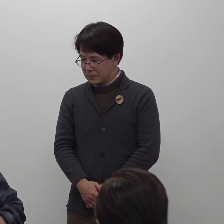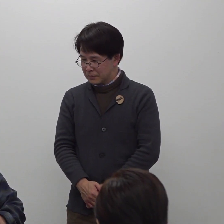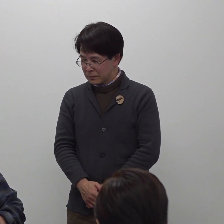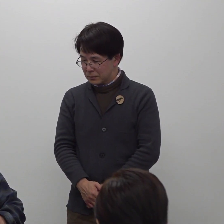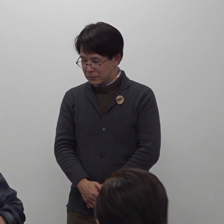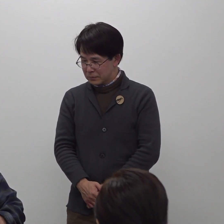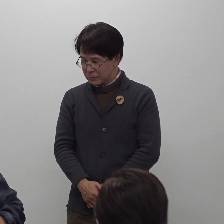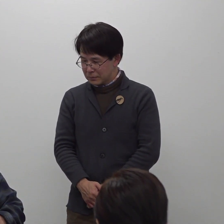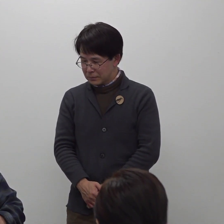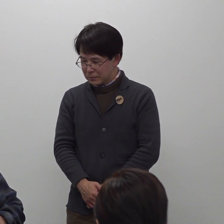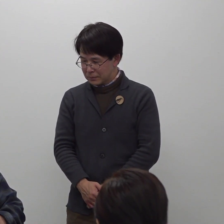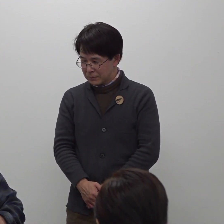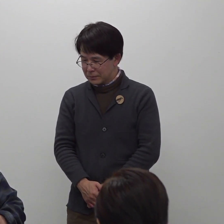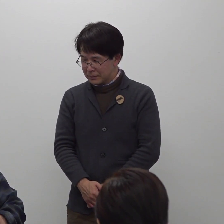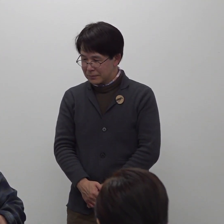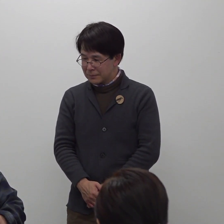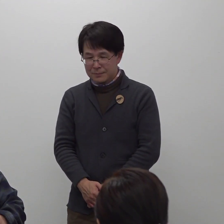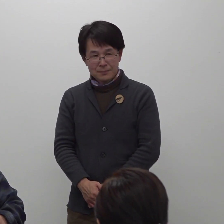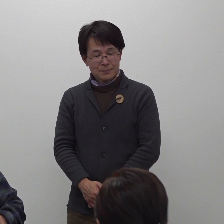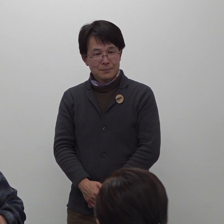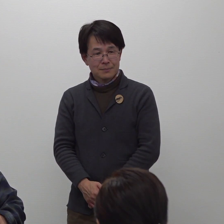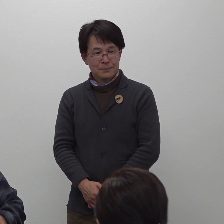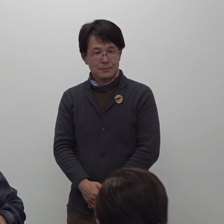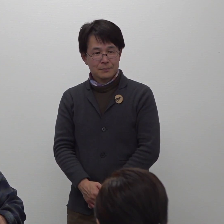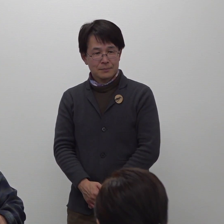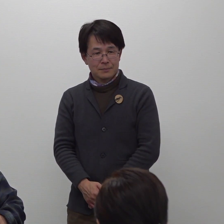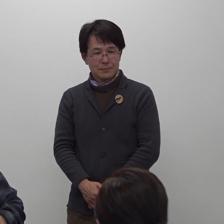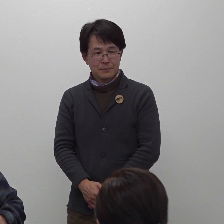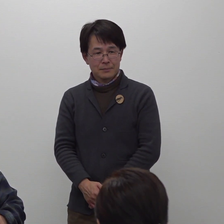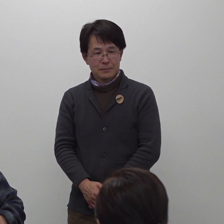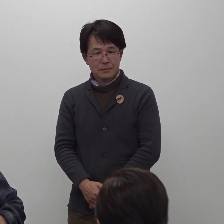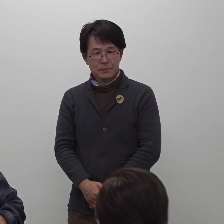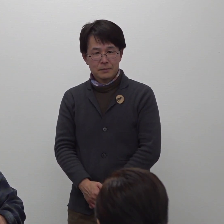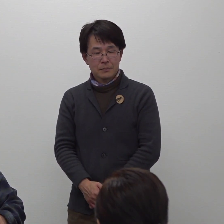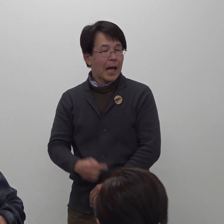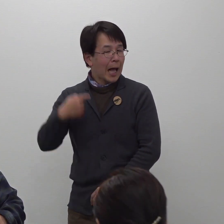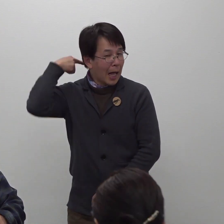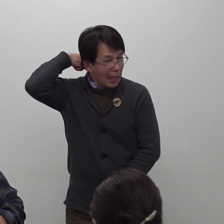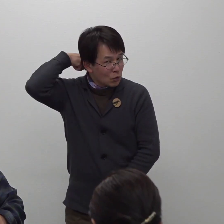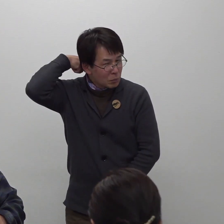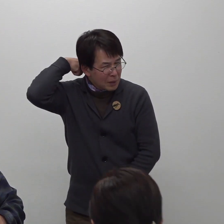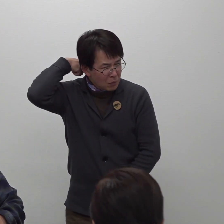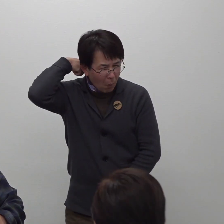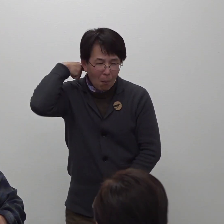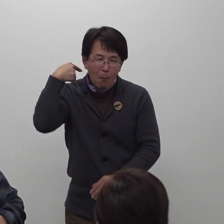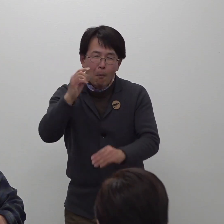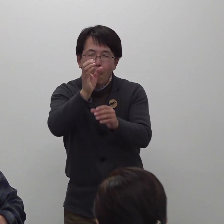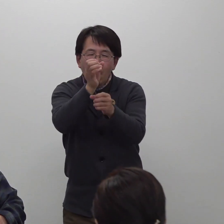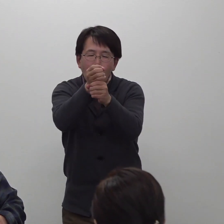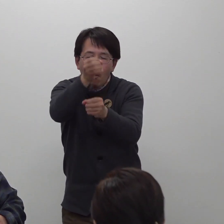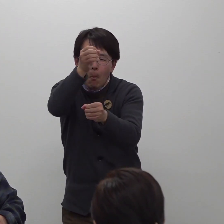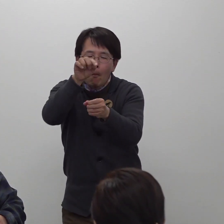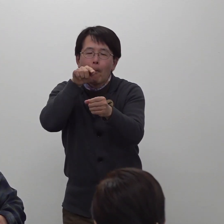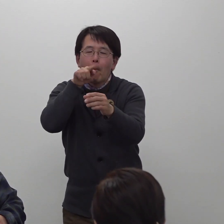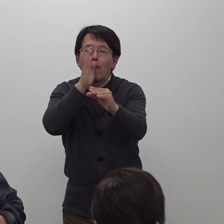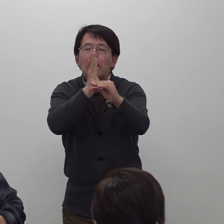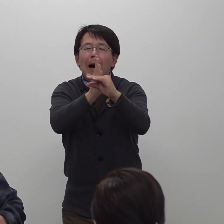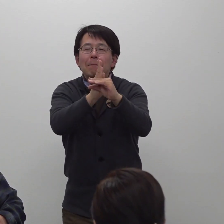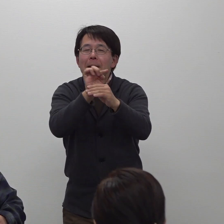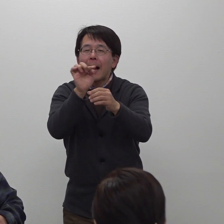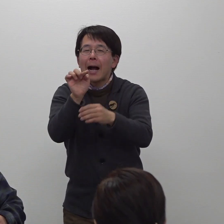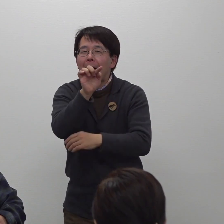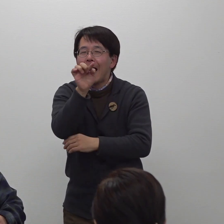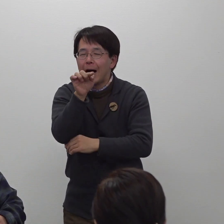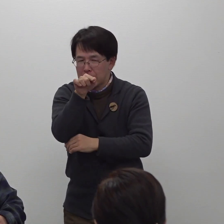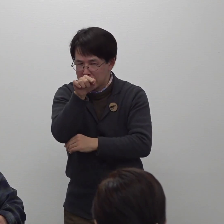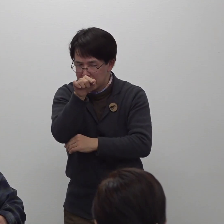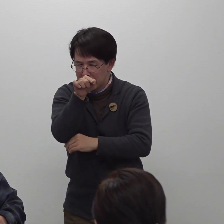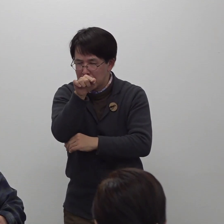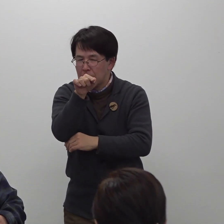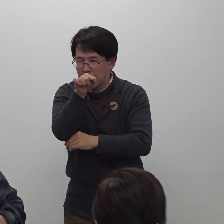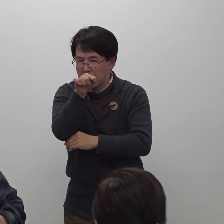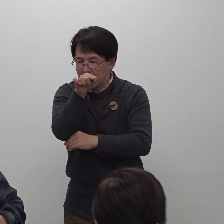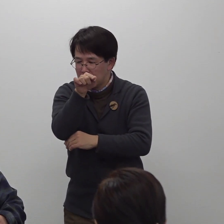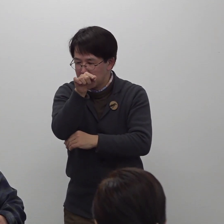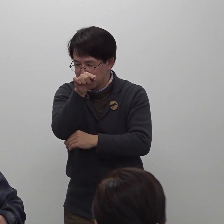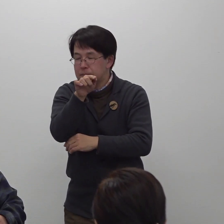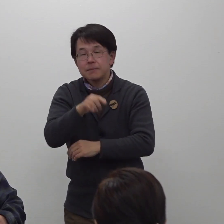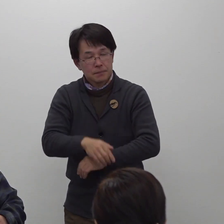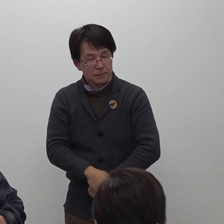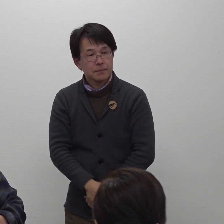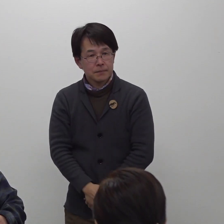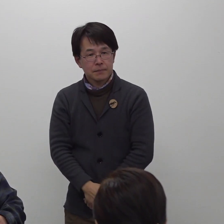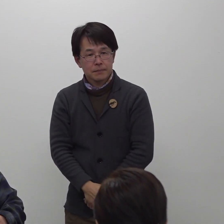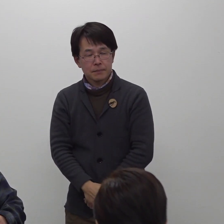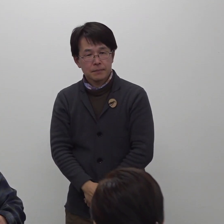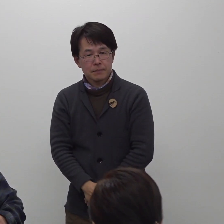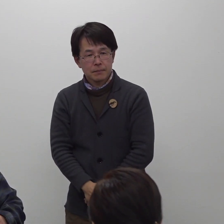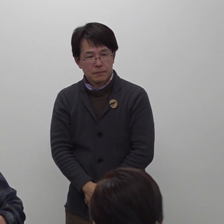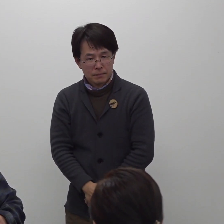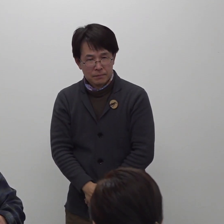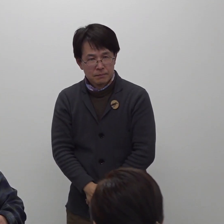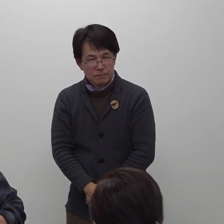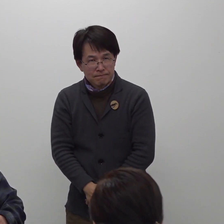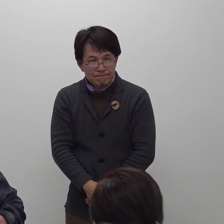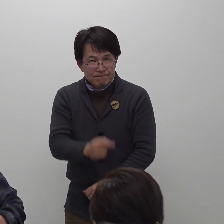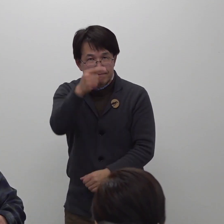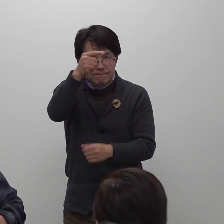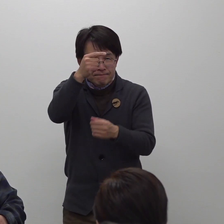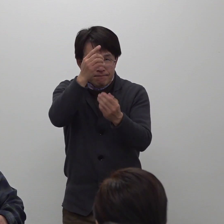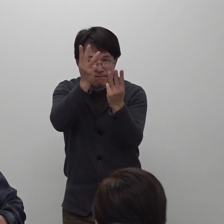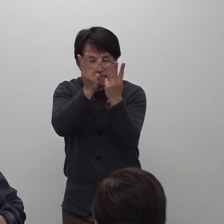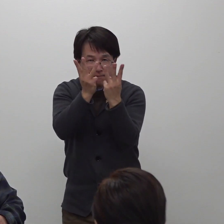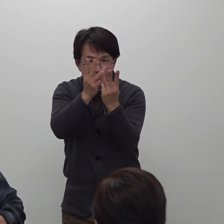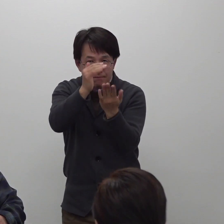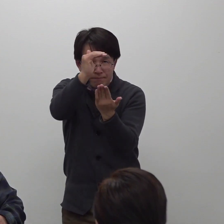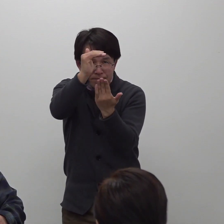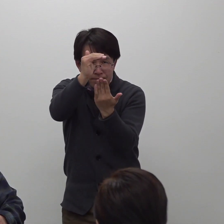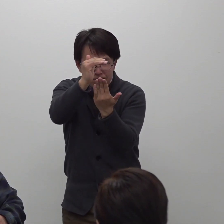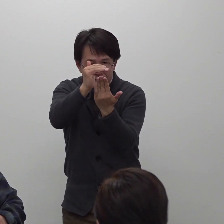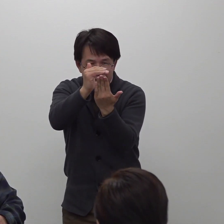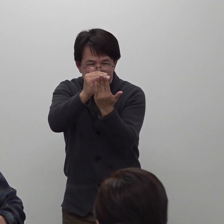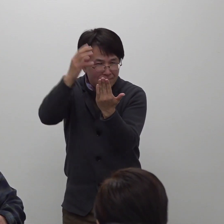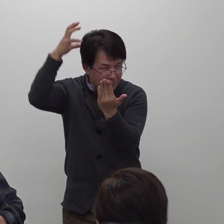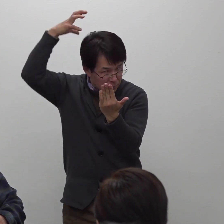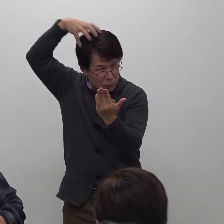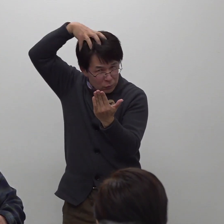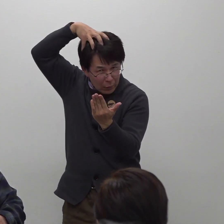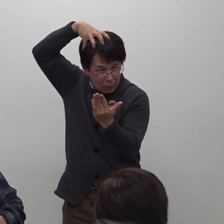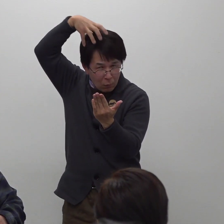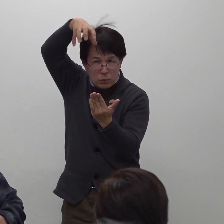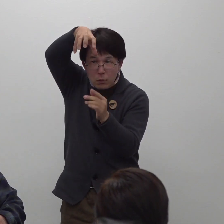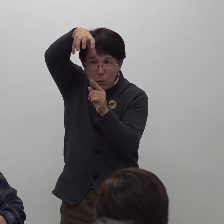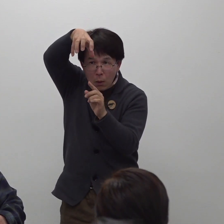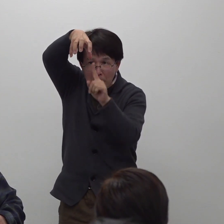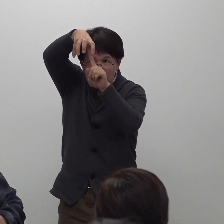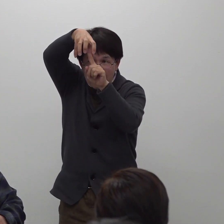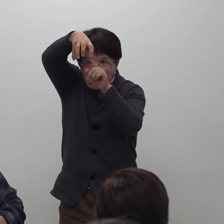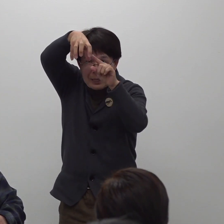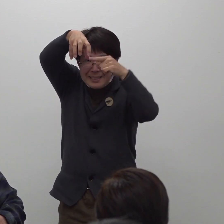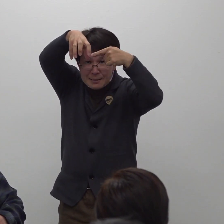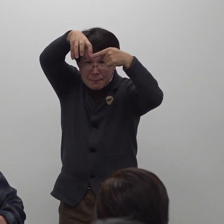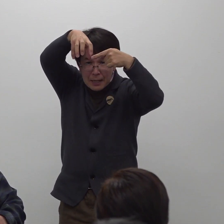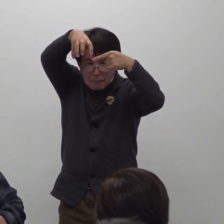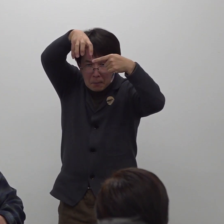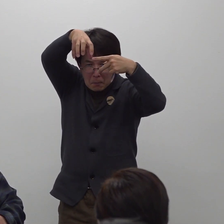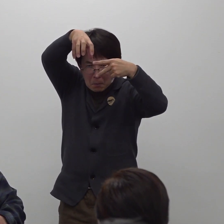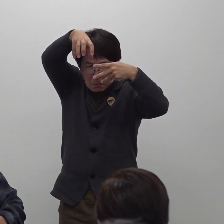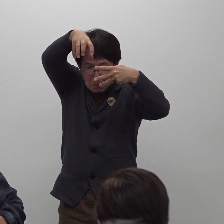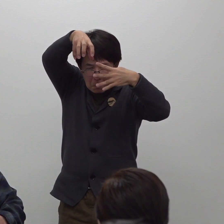佐藤）首のちょうど真ん中へんなんですが、数えていくと、頭蓋骨のなかにはまっている一番からずらっと並んでいて、上から４番目を